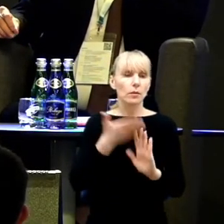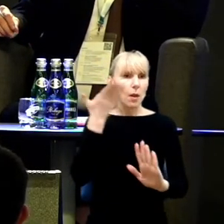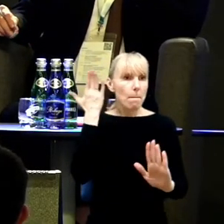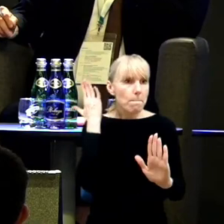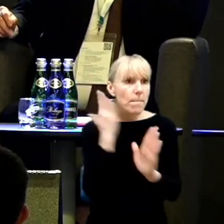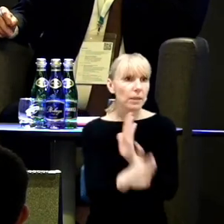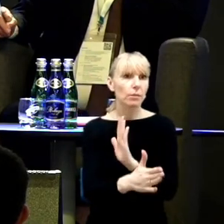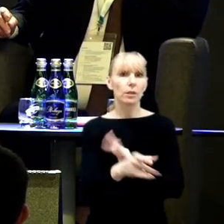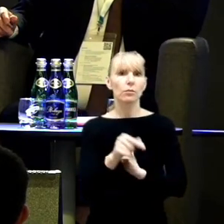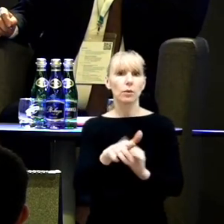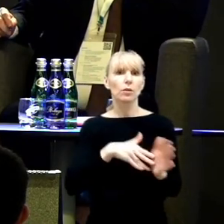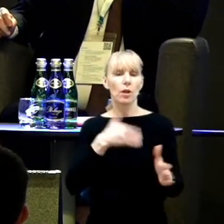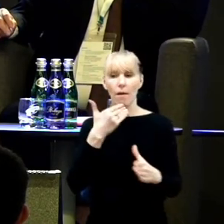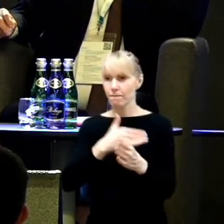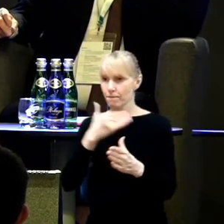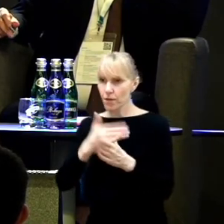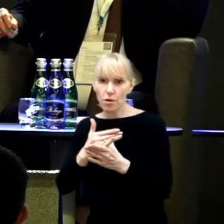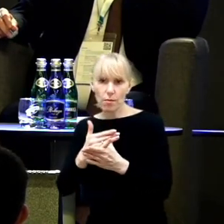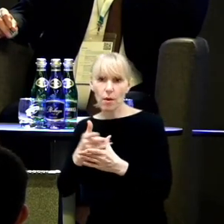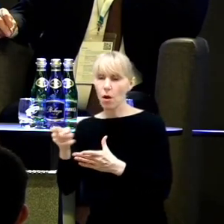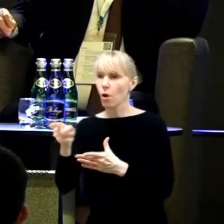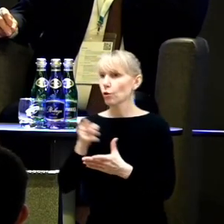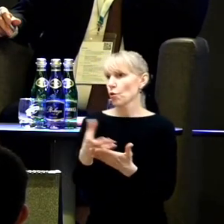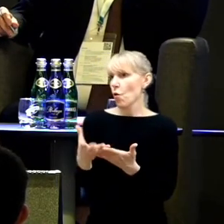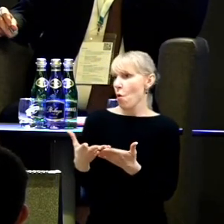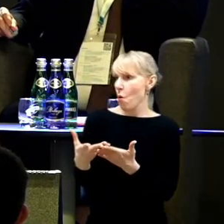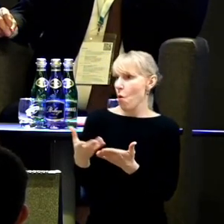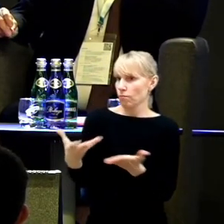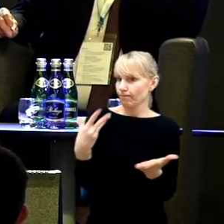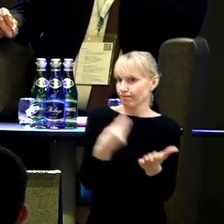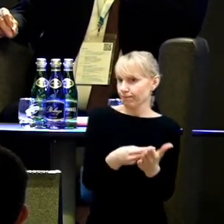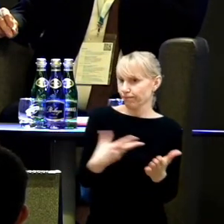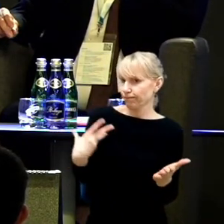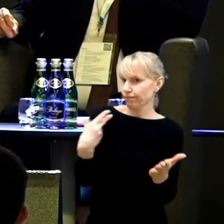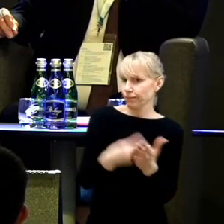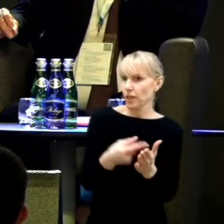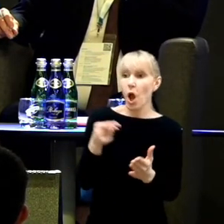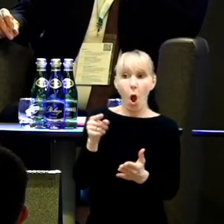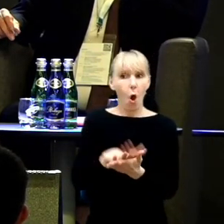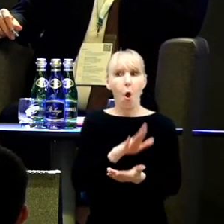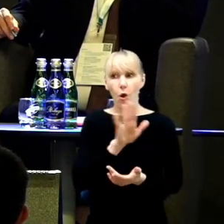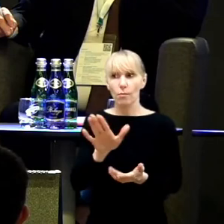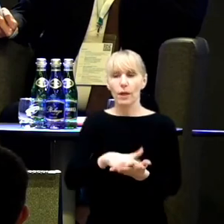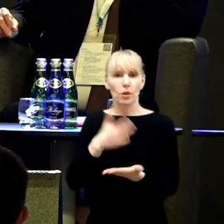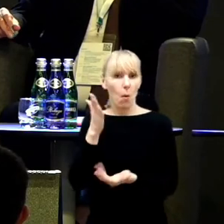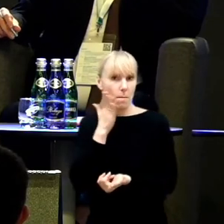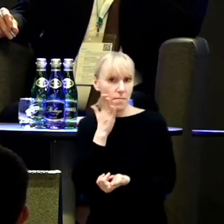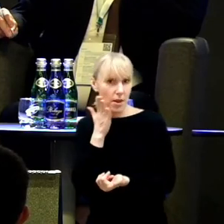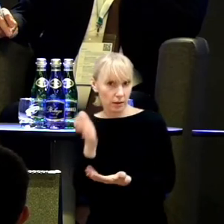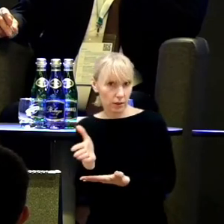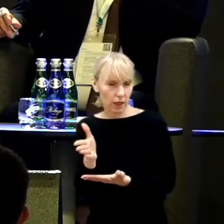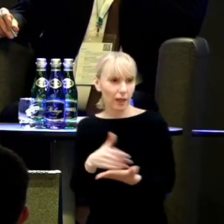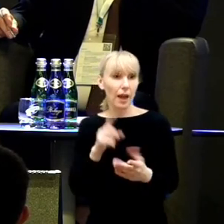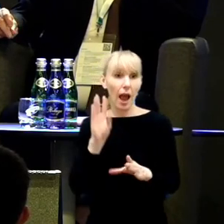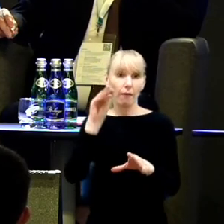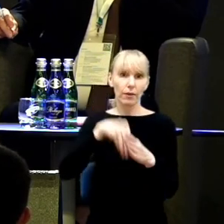i wtedy on jest dysponentem takiego mieszkania, ale to 10% jest przyszłego lokatora,